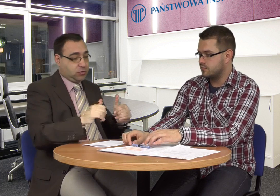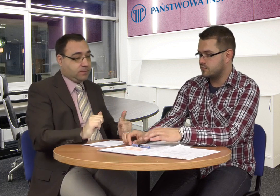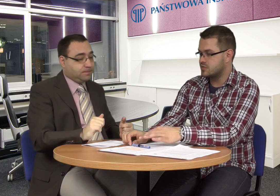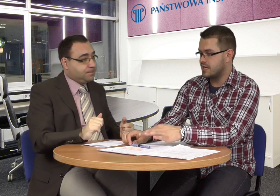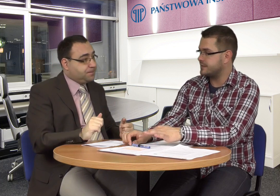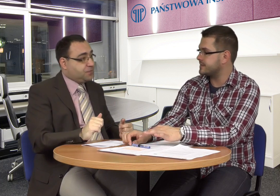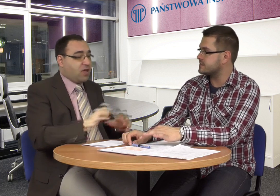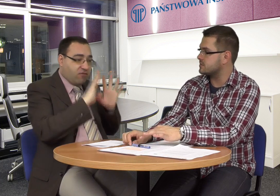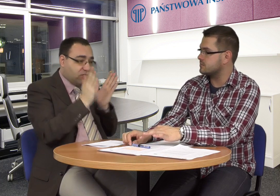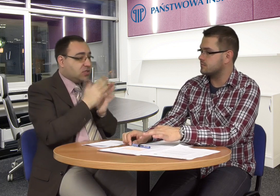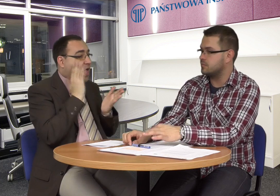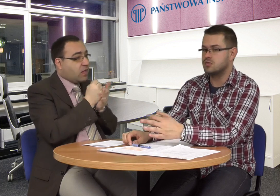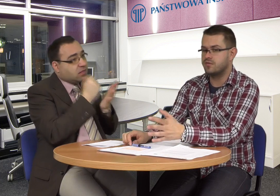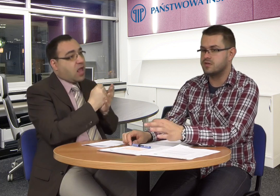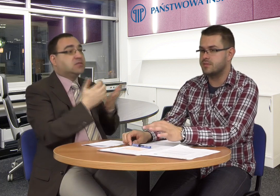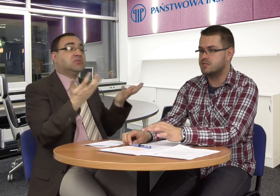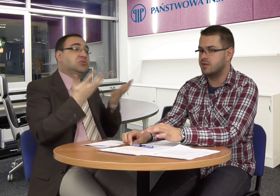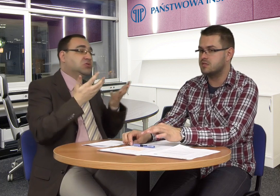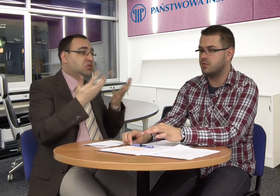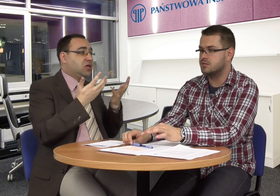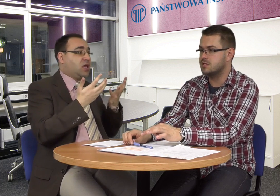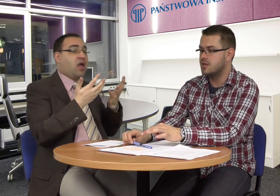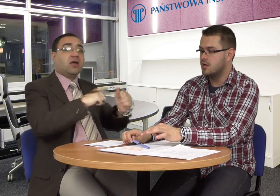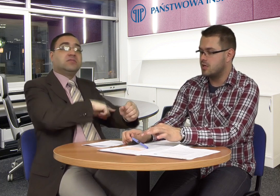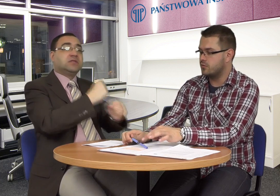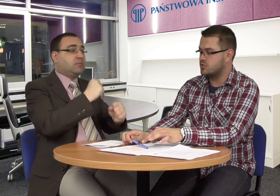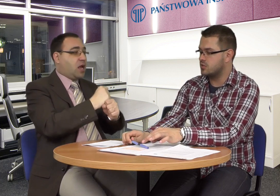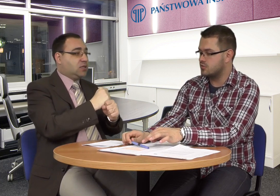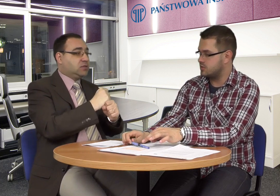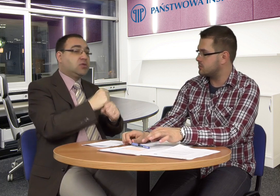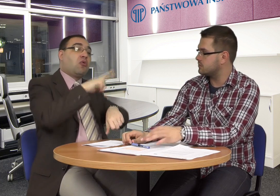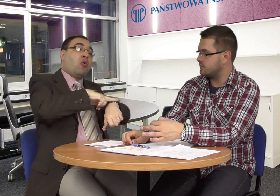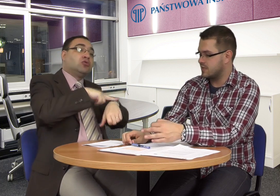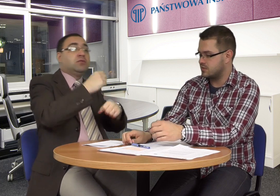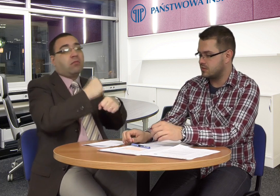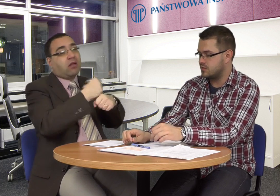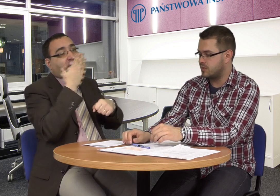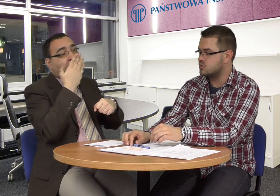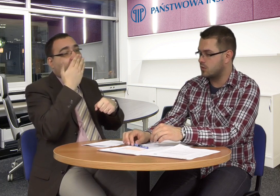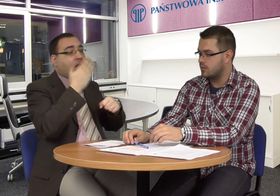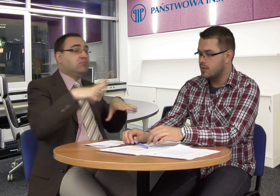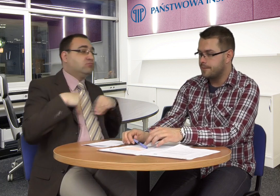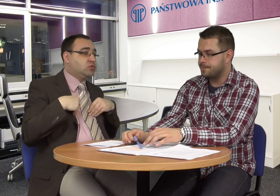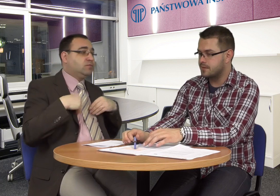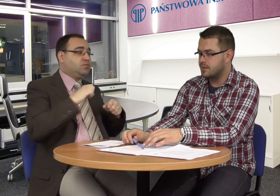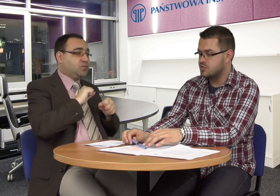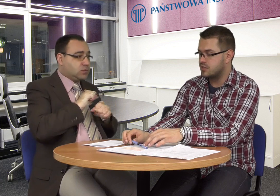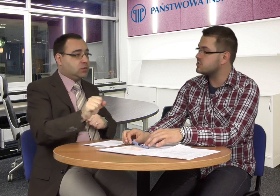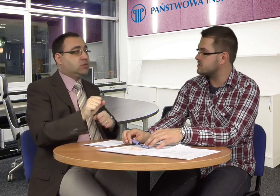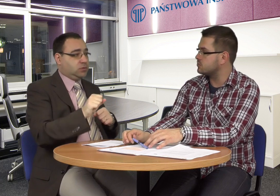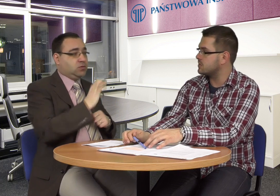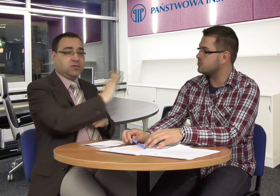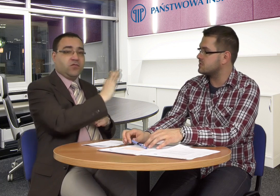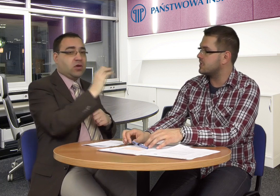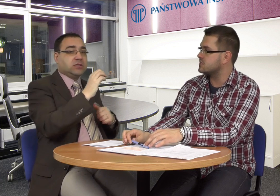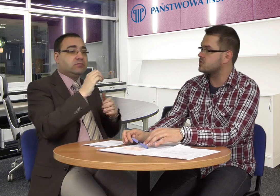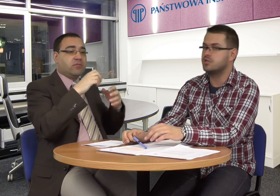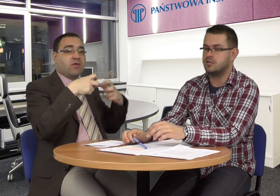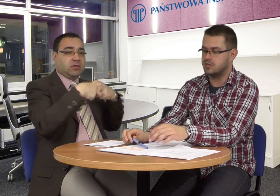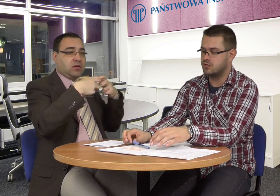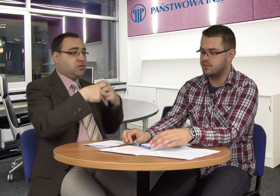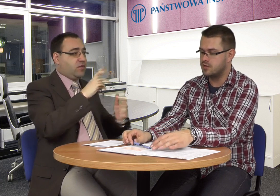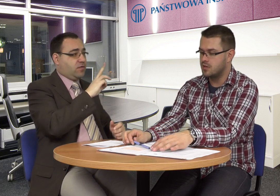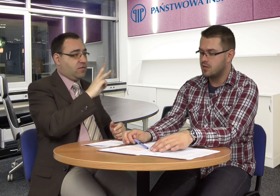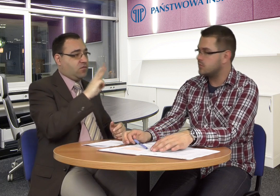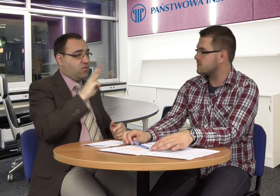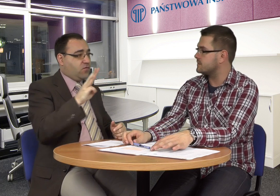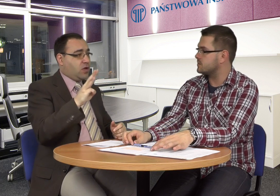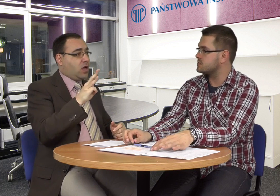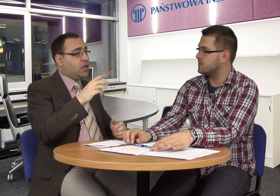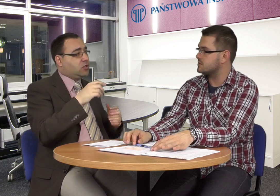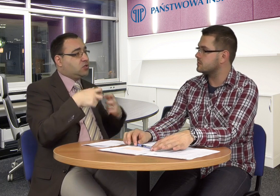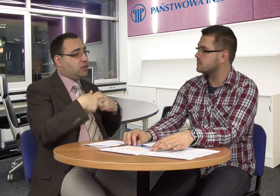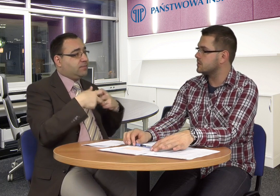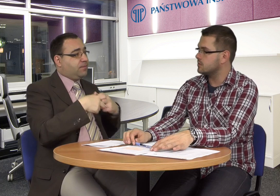Wszystkie adresy placówek Inspekcji Pracy w Polsce jak również godzin w jakich pracują nasze instytucje można znaleźć na stronie interenetowej Państwowej Inspekcji Pracy.